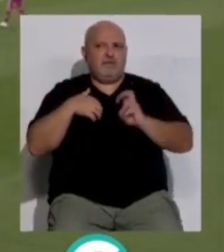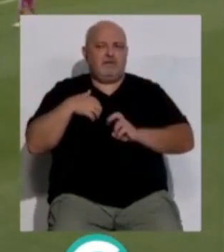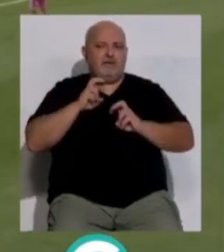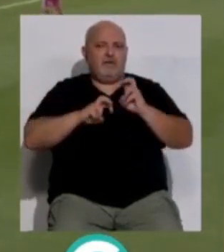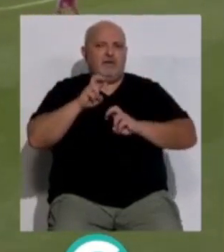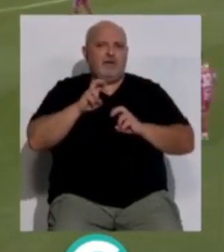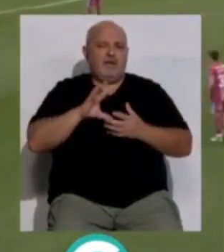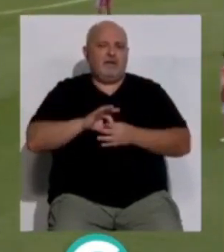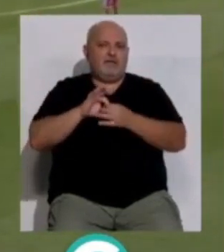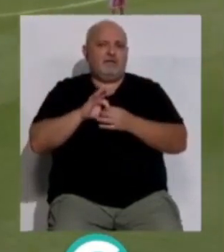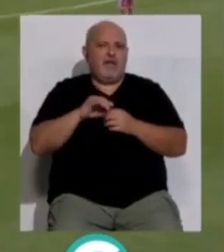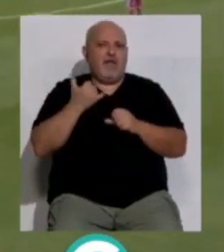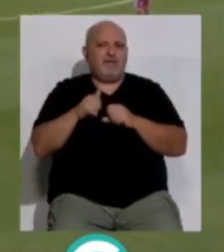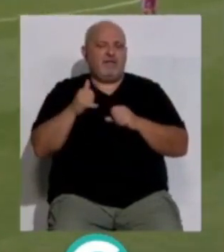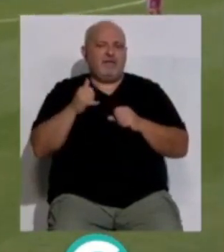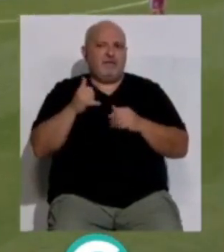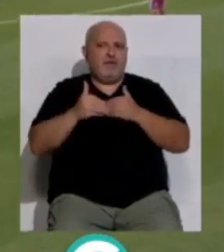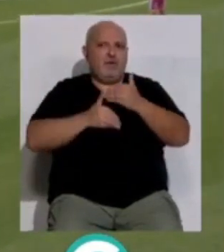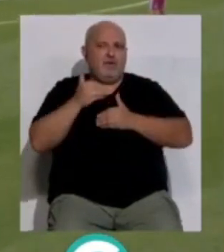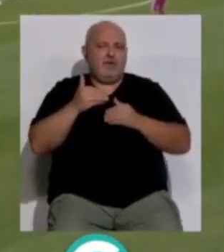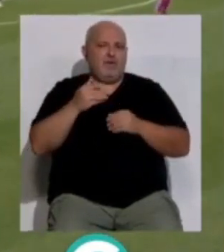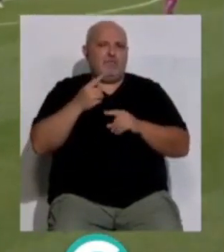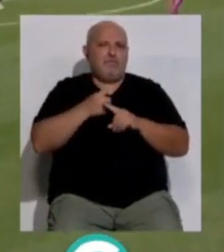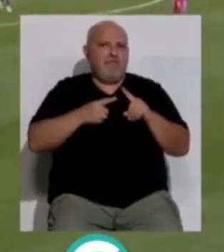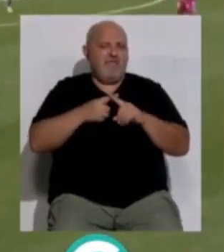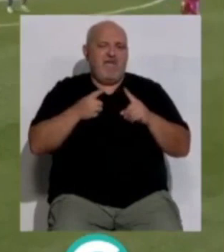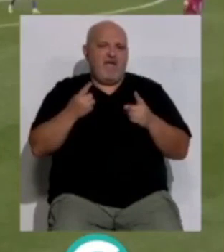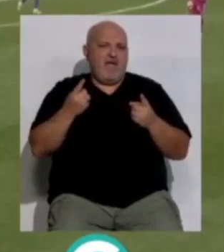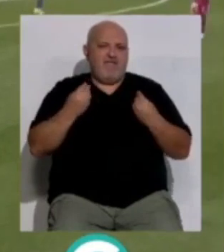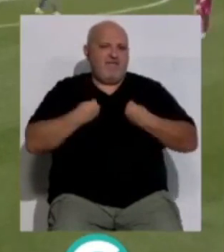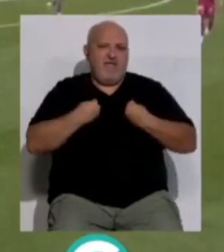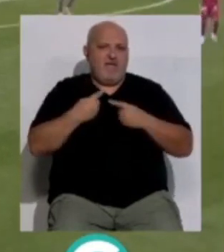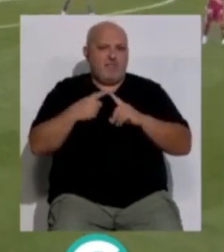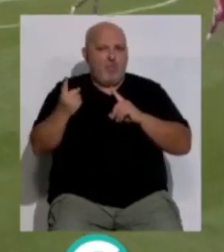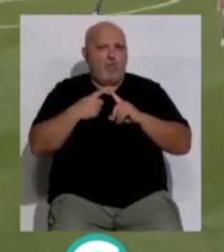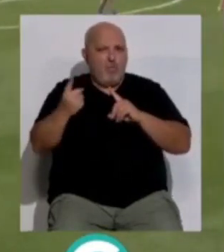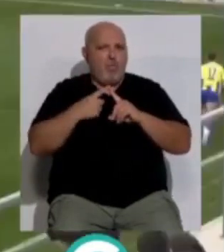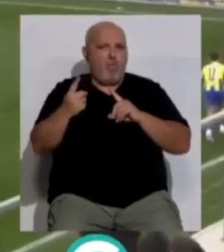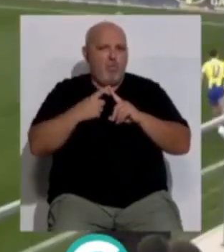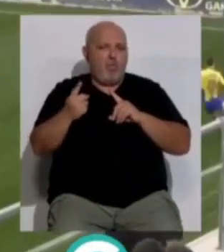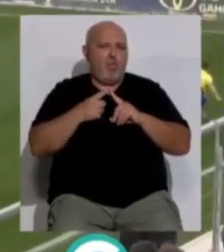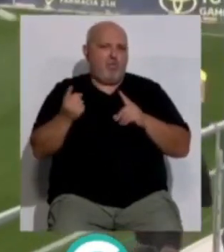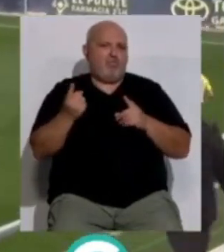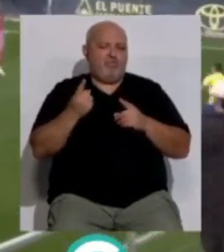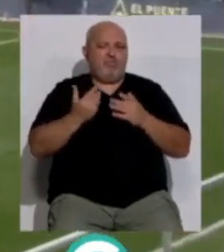niños al final se pasan media vida de ese año en carretera porque por la mañana van